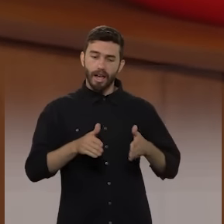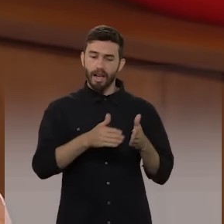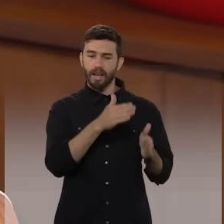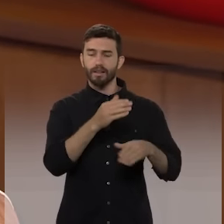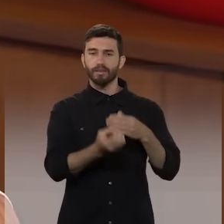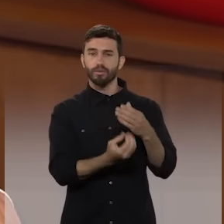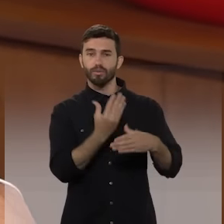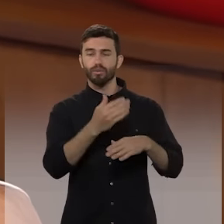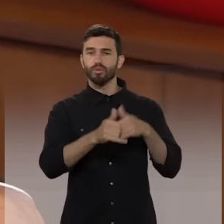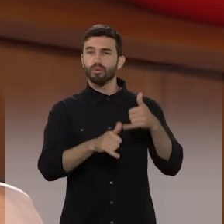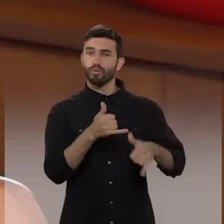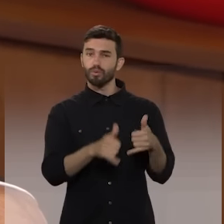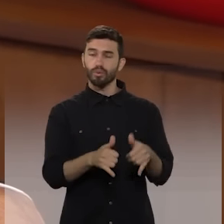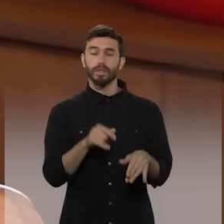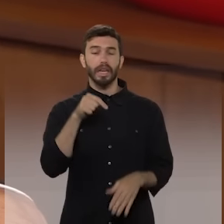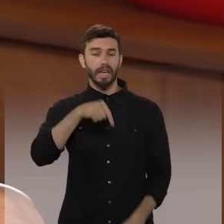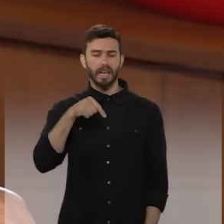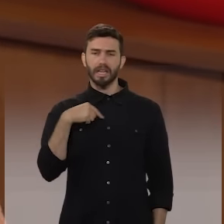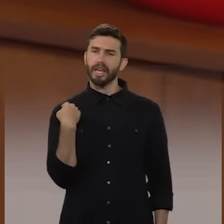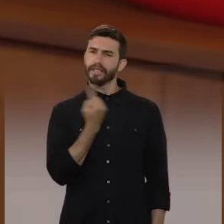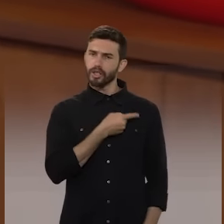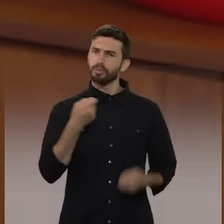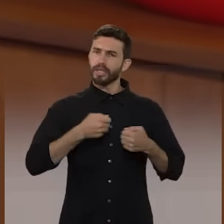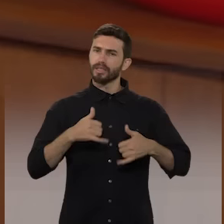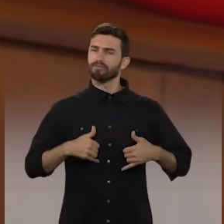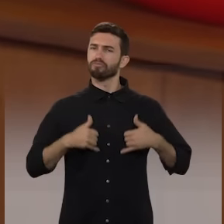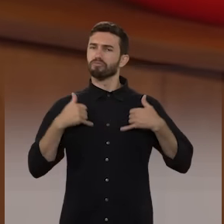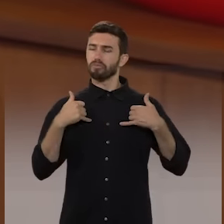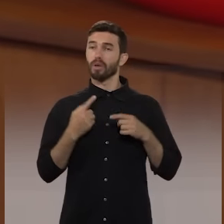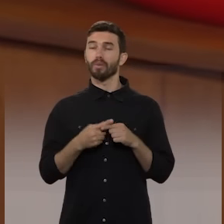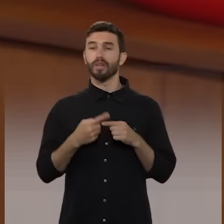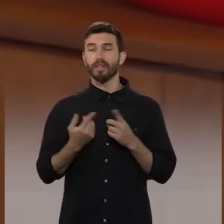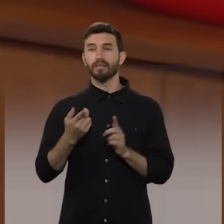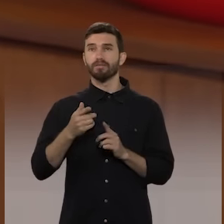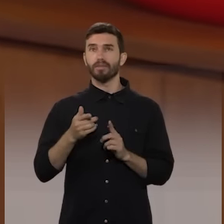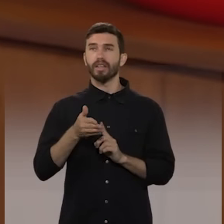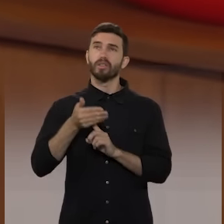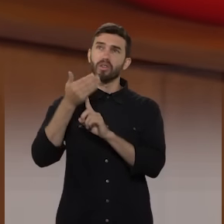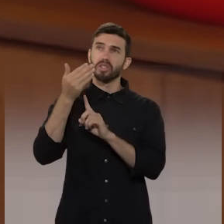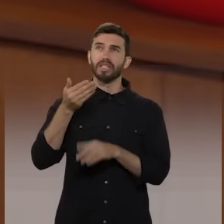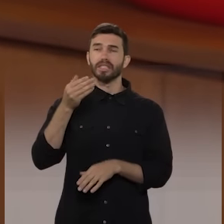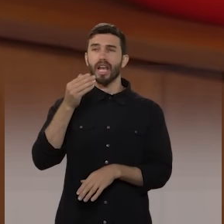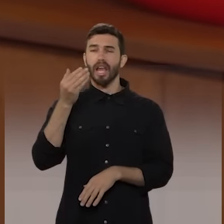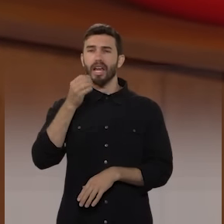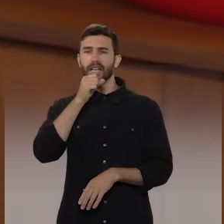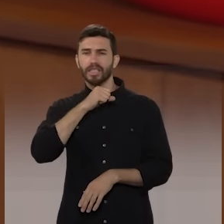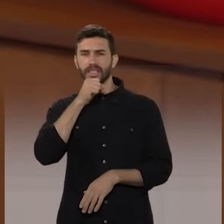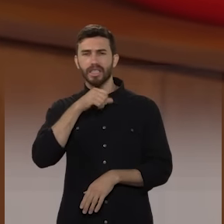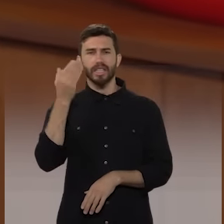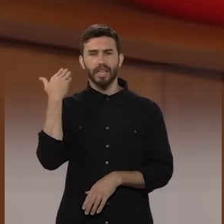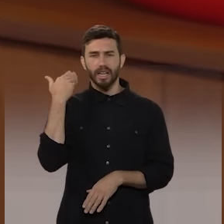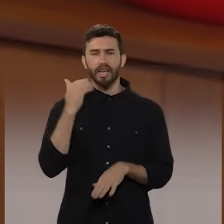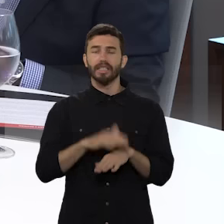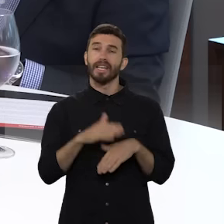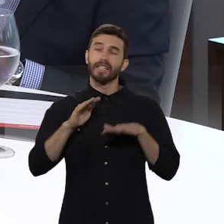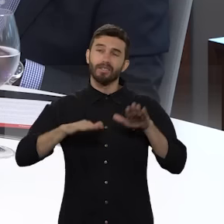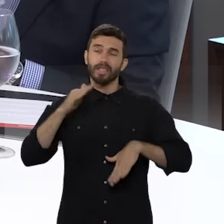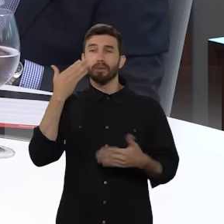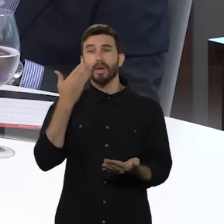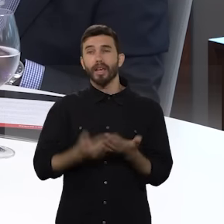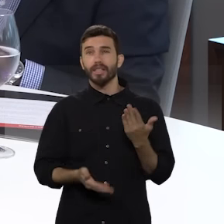orgulho dessa matriz hídrica nossa. Tecnologias antigas provocavam alguma perda de florestas,